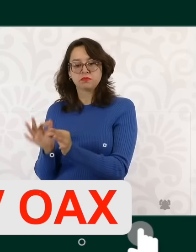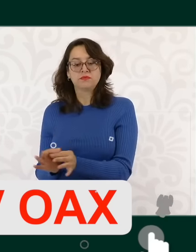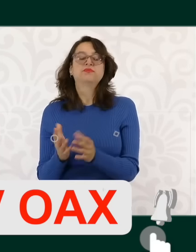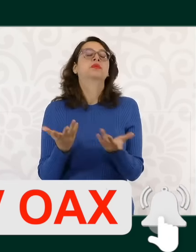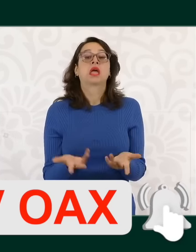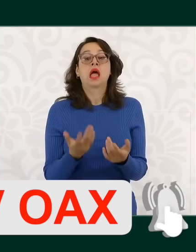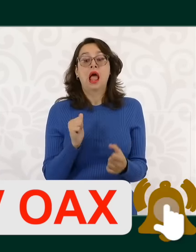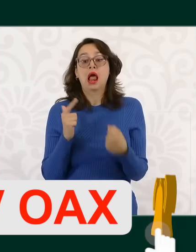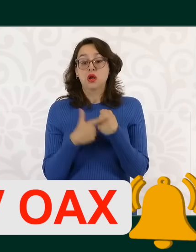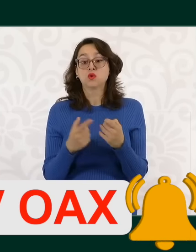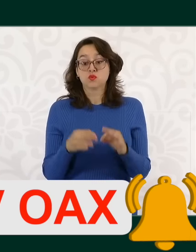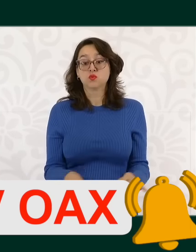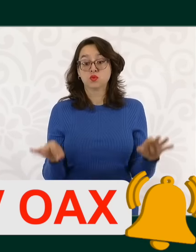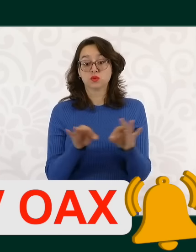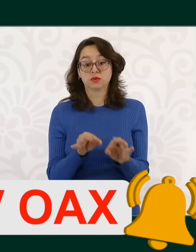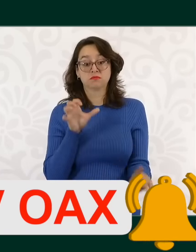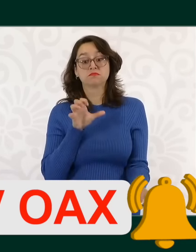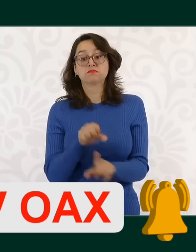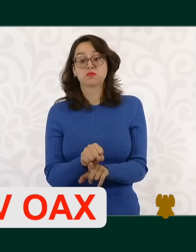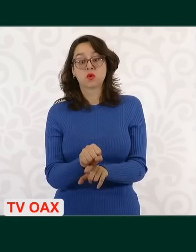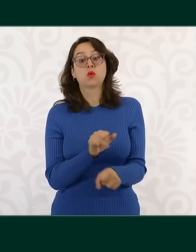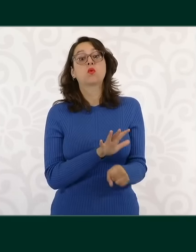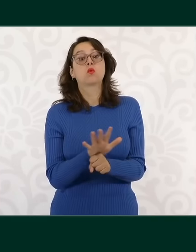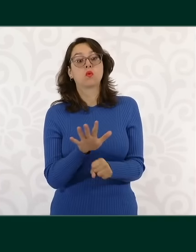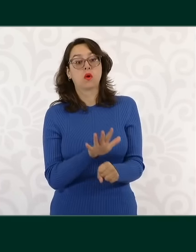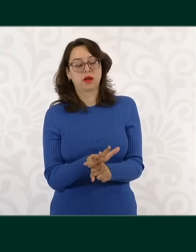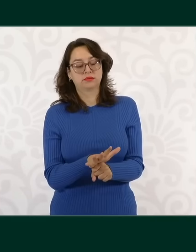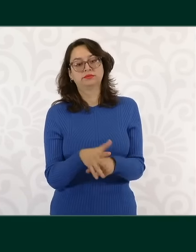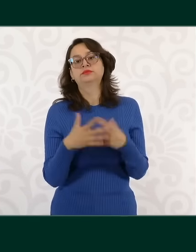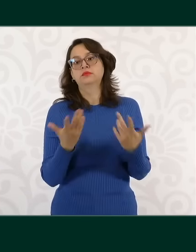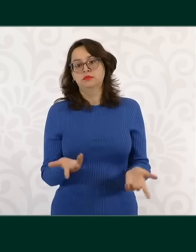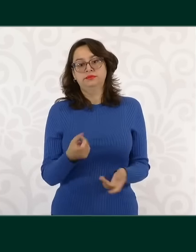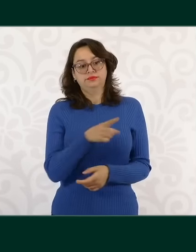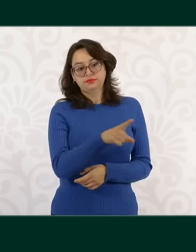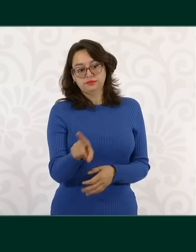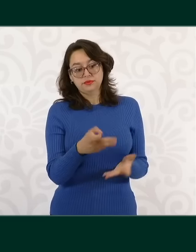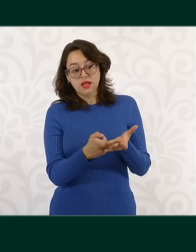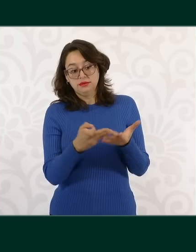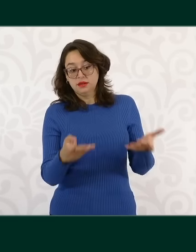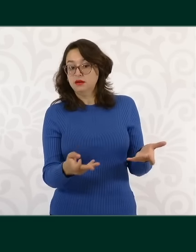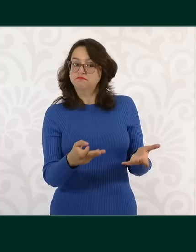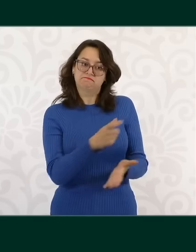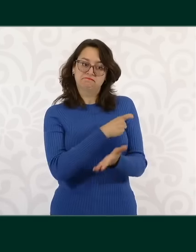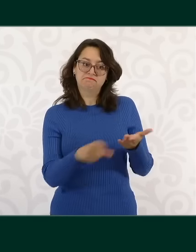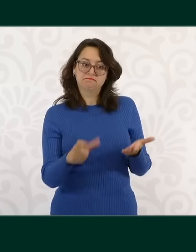es que los pagos se hagan de manera directa, sin intermediarios y para hacerles franca nunca se